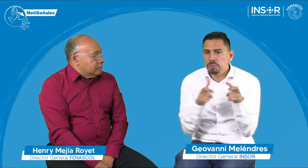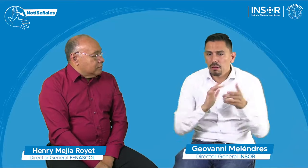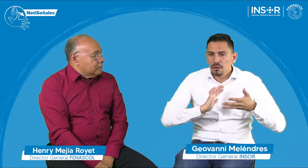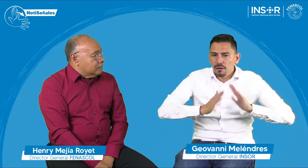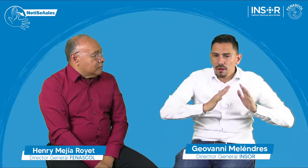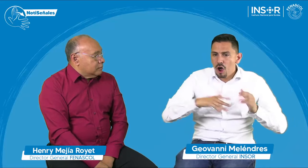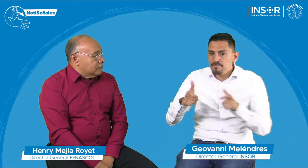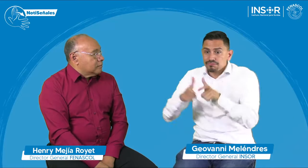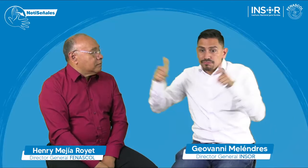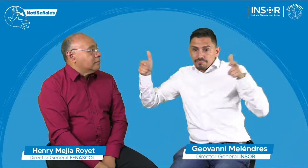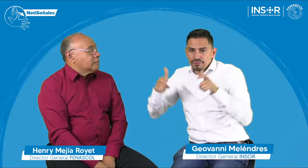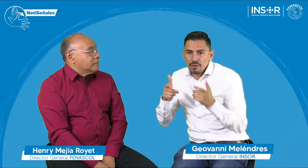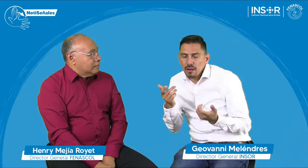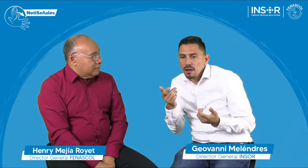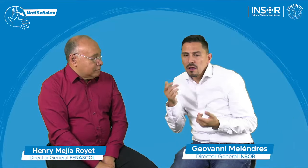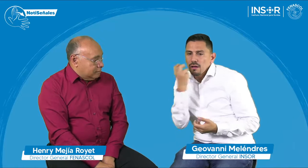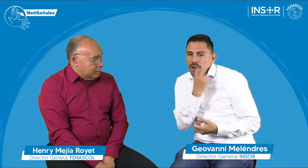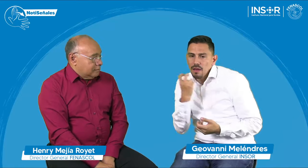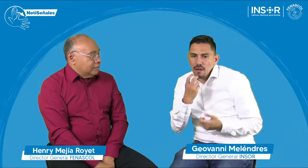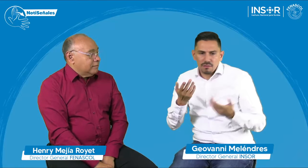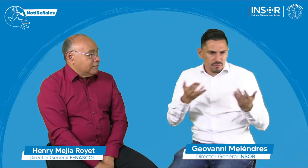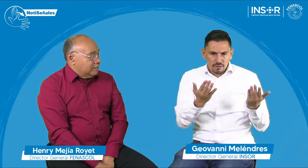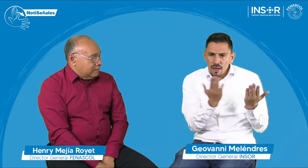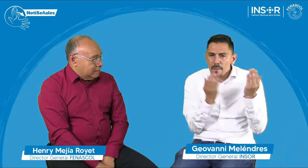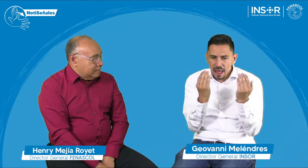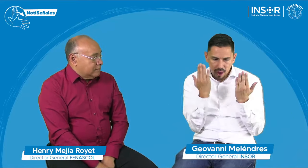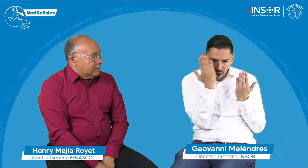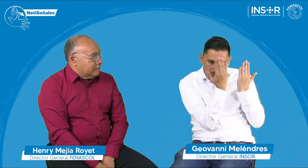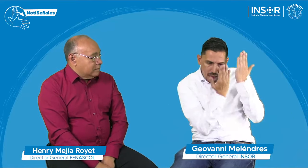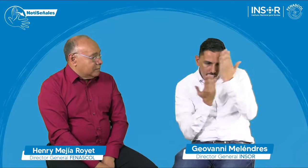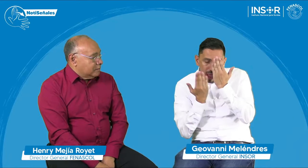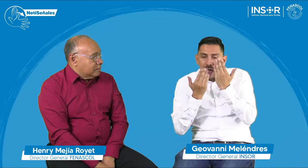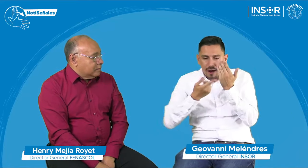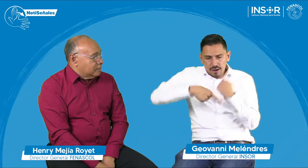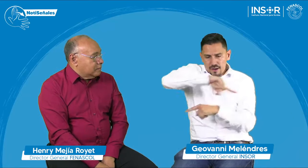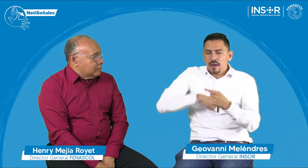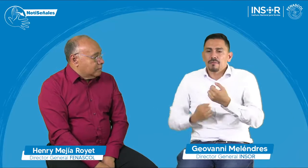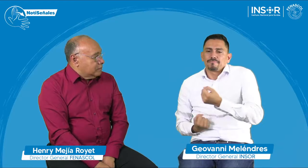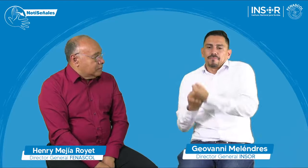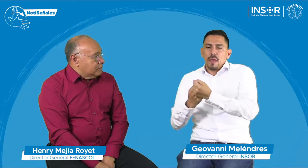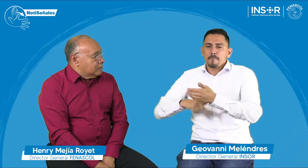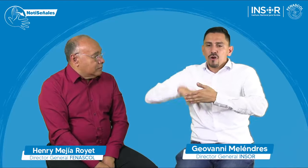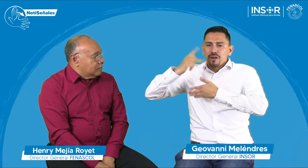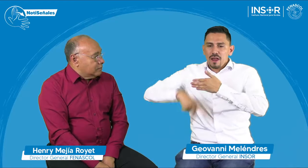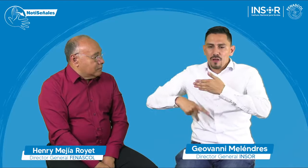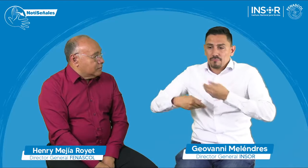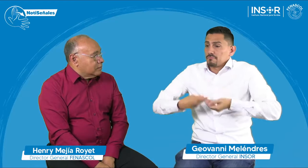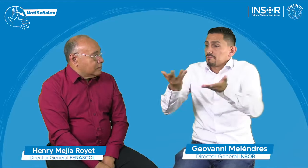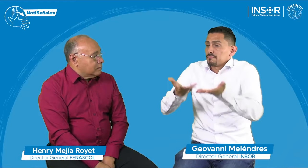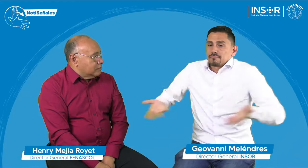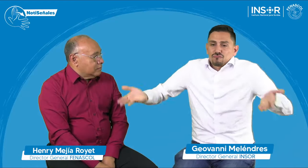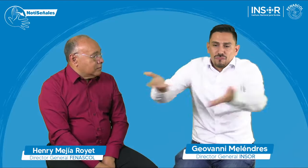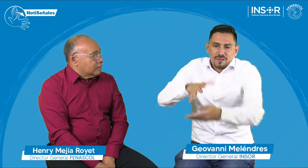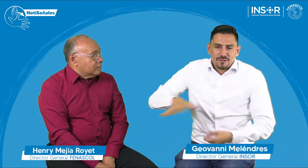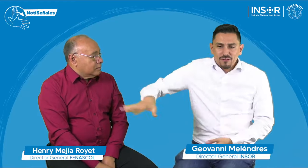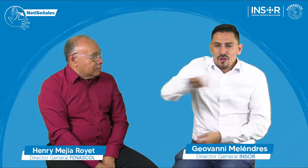Para analizar estadísticamente y estos resultados saber eh